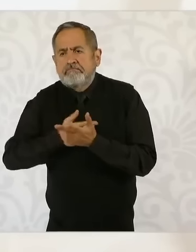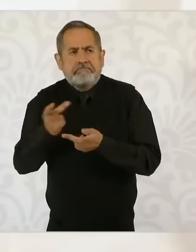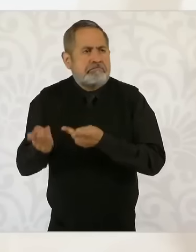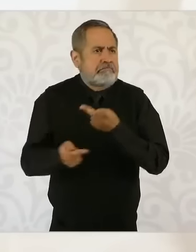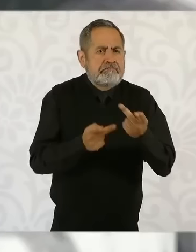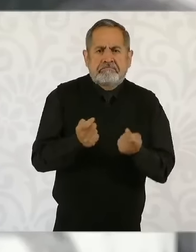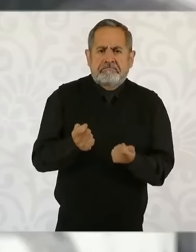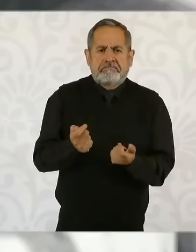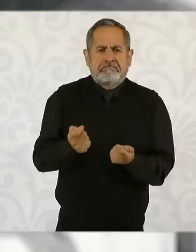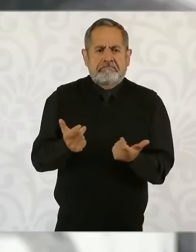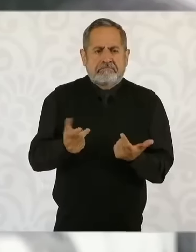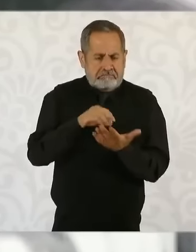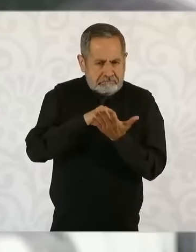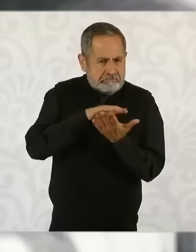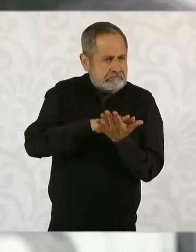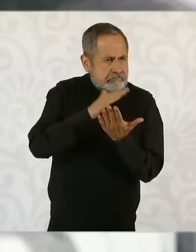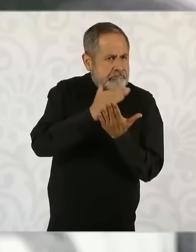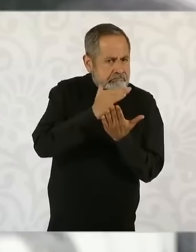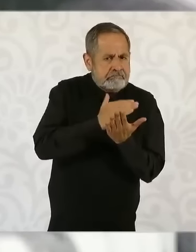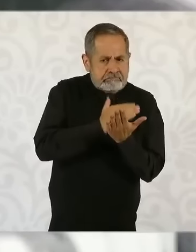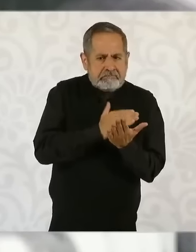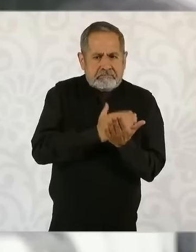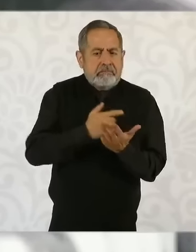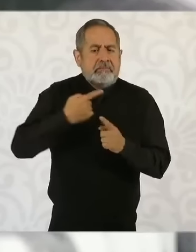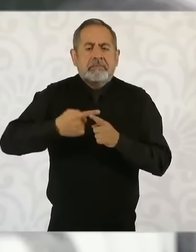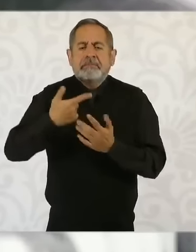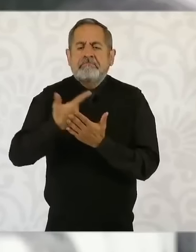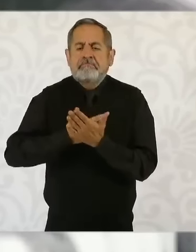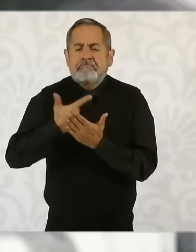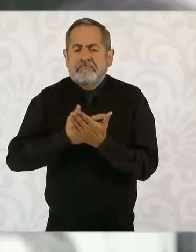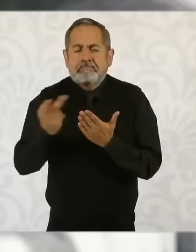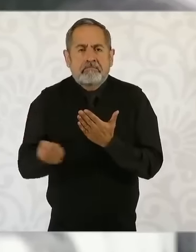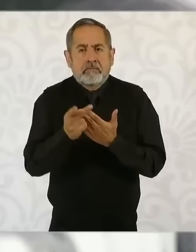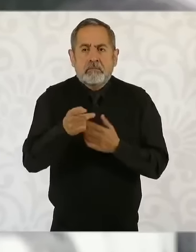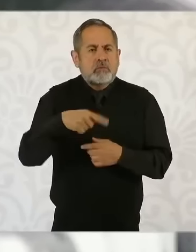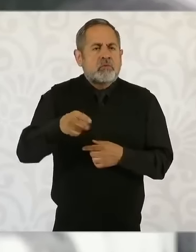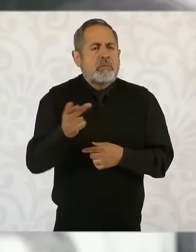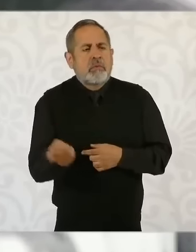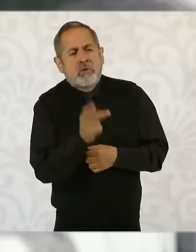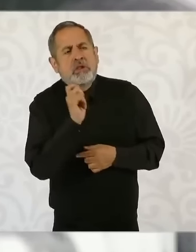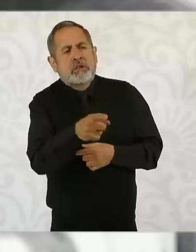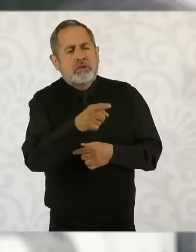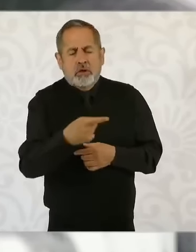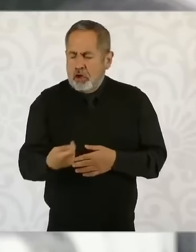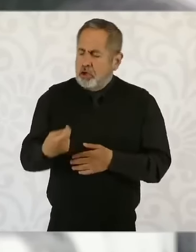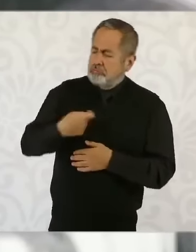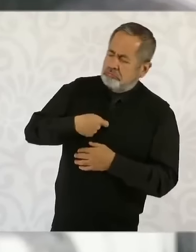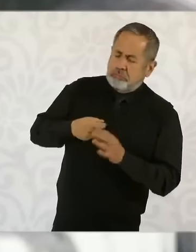los números del censo son eh los cuentan cómo la gente se identifica hay mucha gente que por miedo